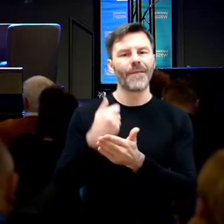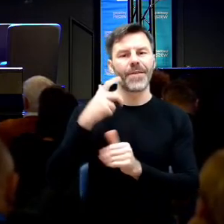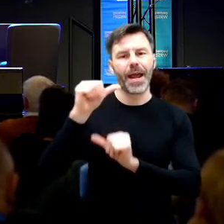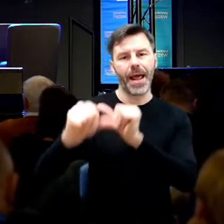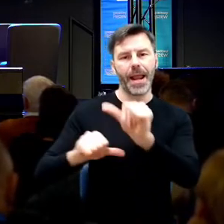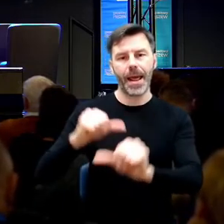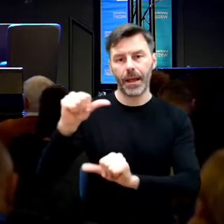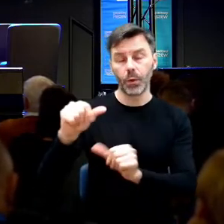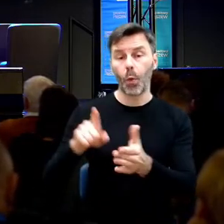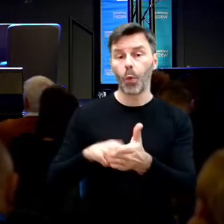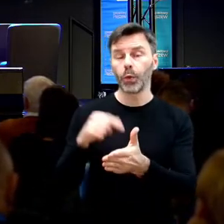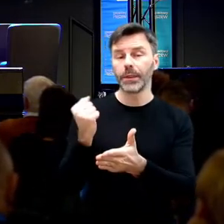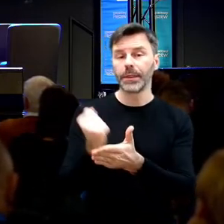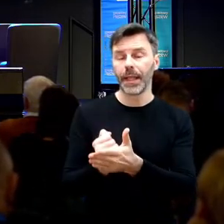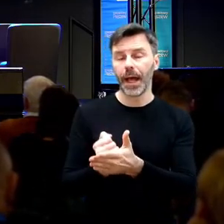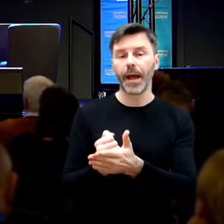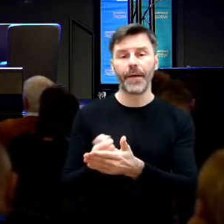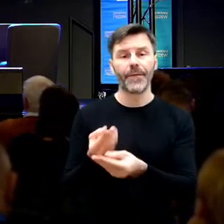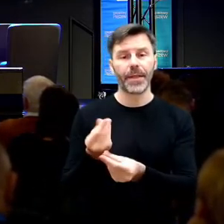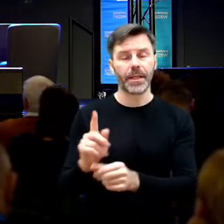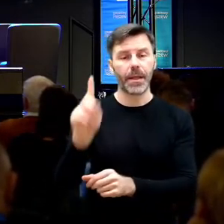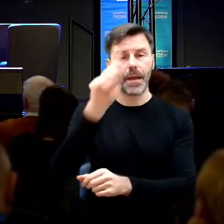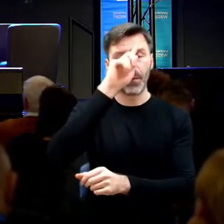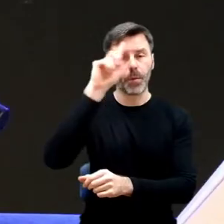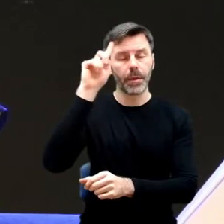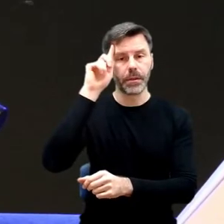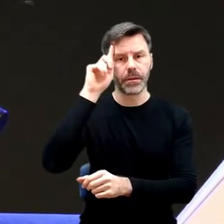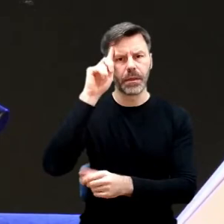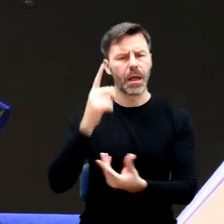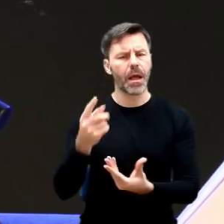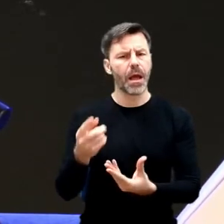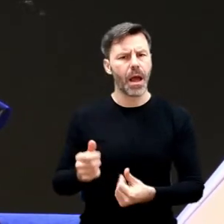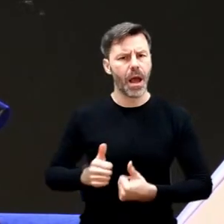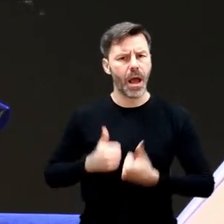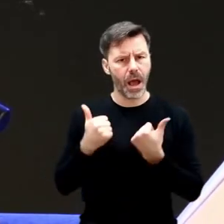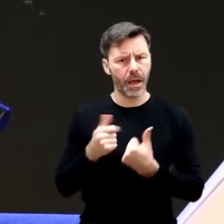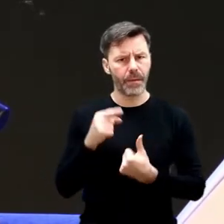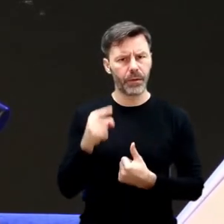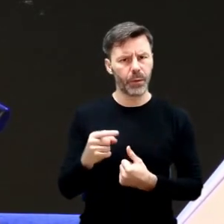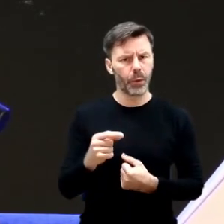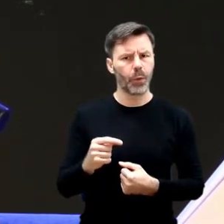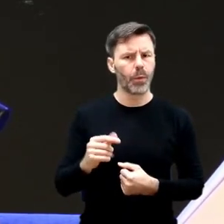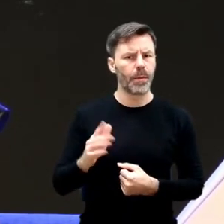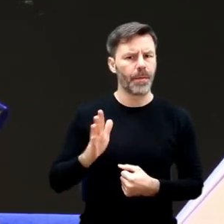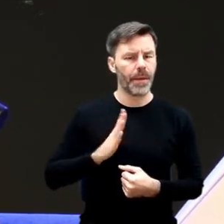tak, żeby było zabezpieczenie środków finansowych